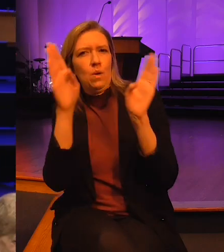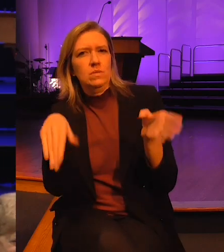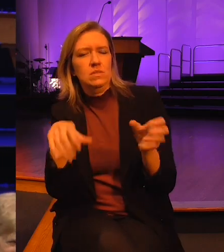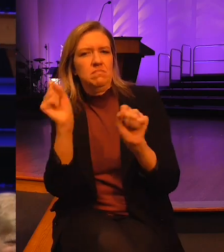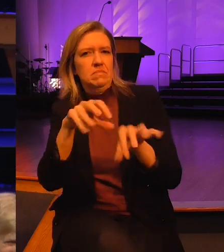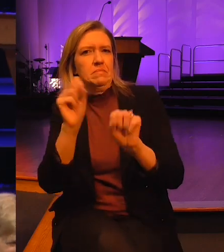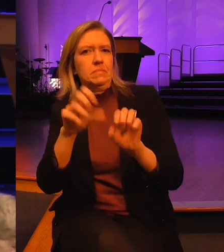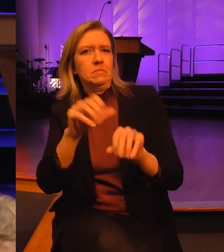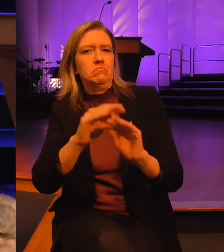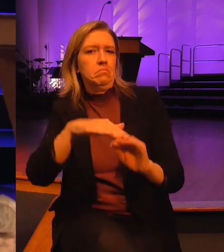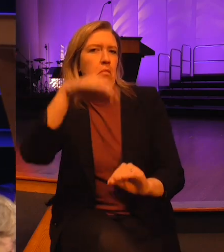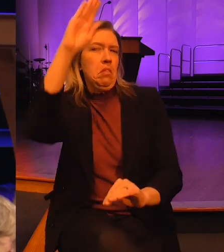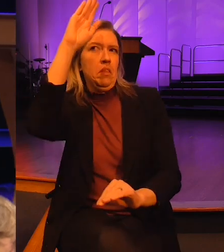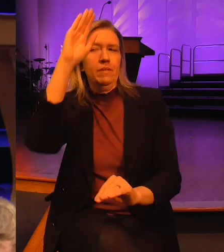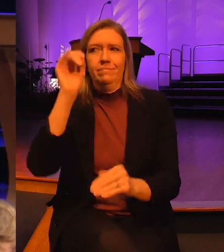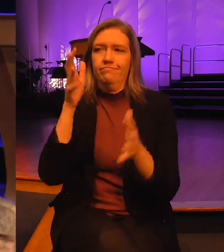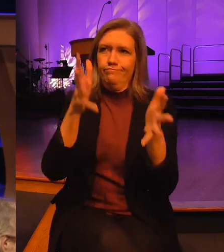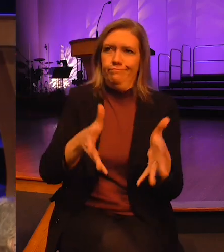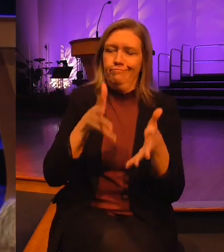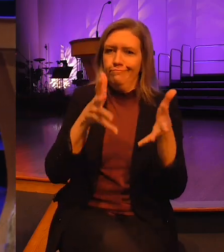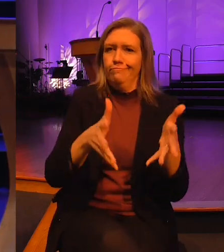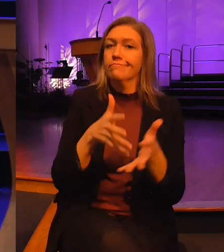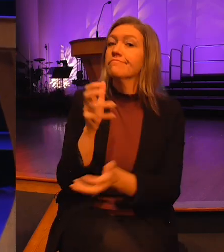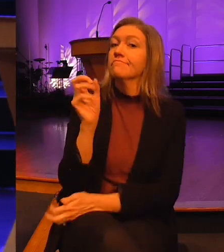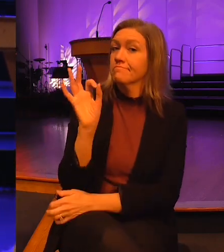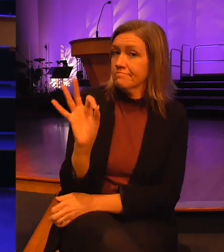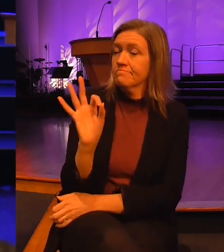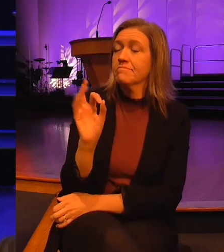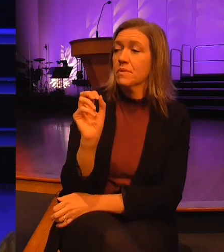bien, sí,